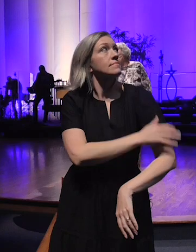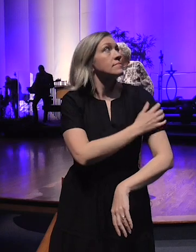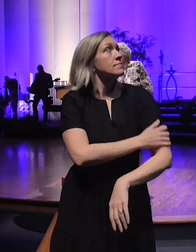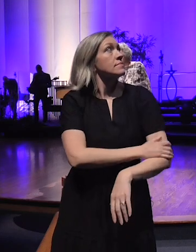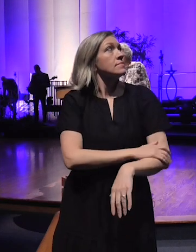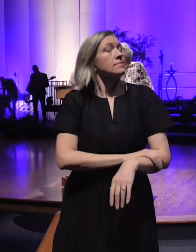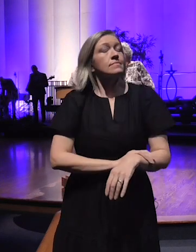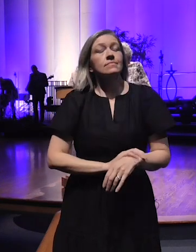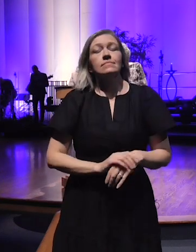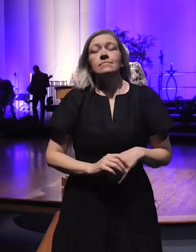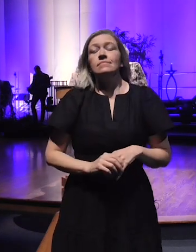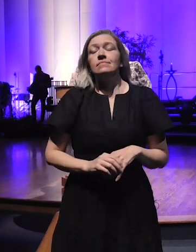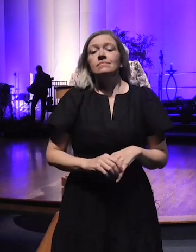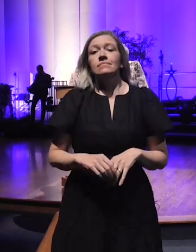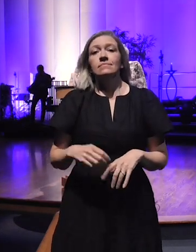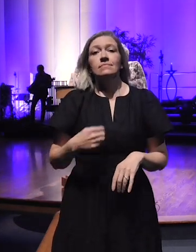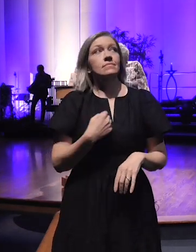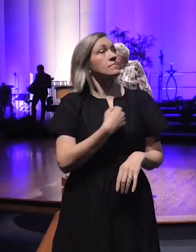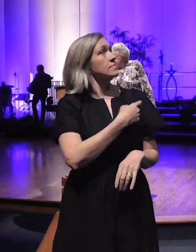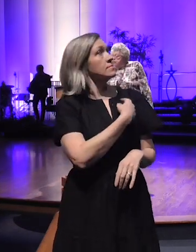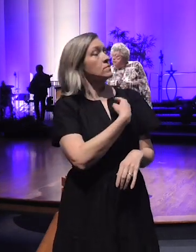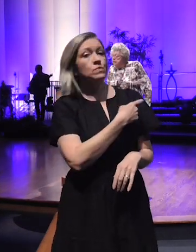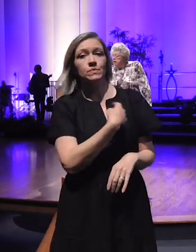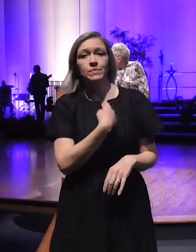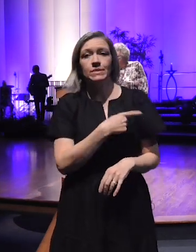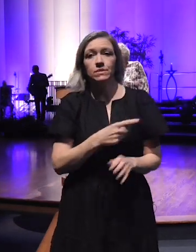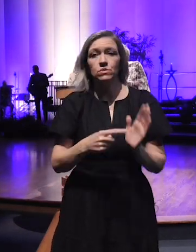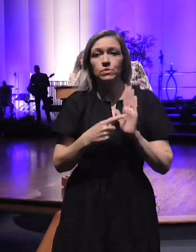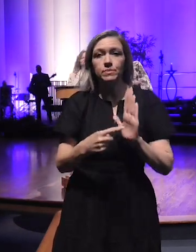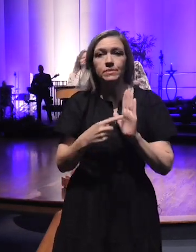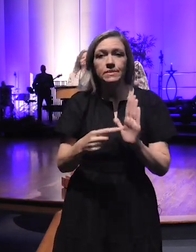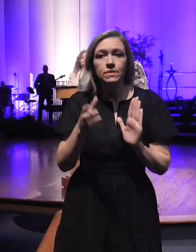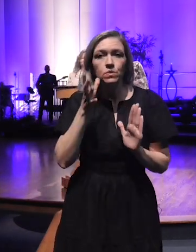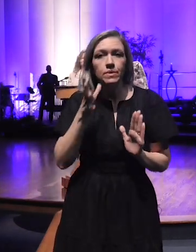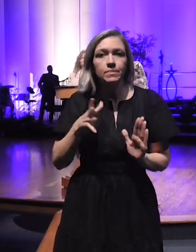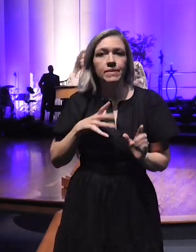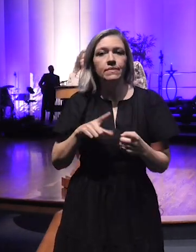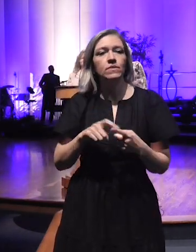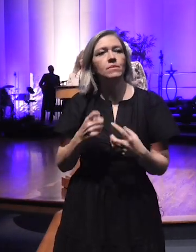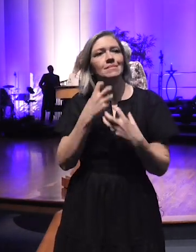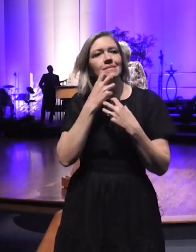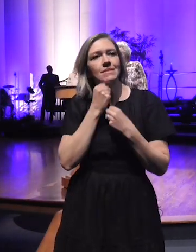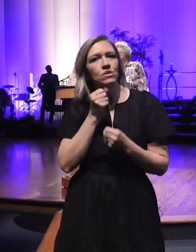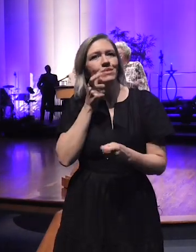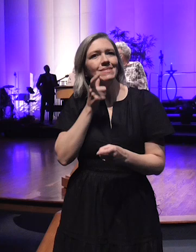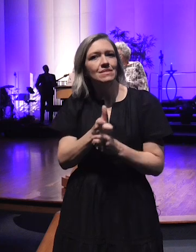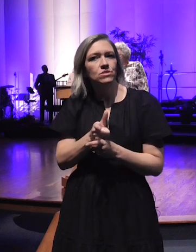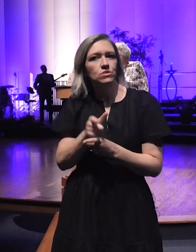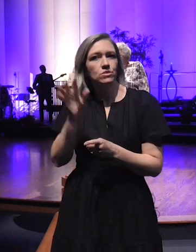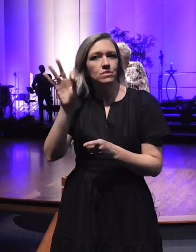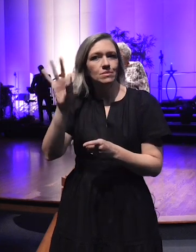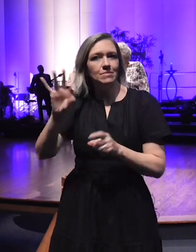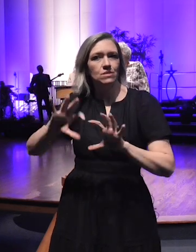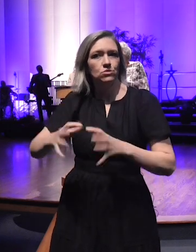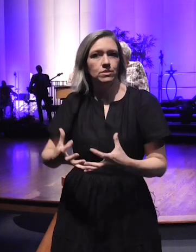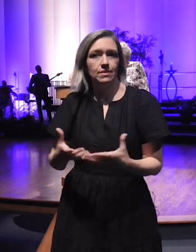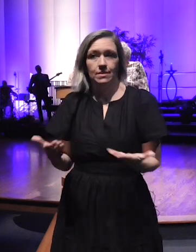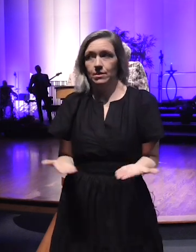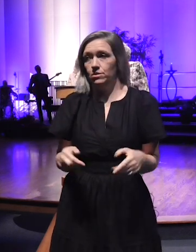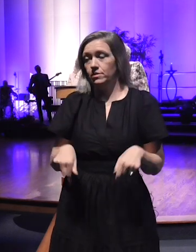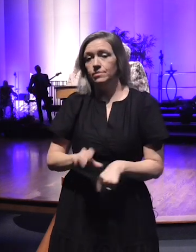representamos a las mujeres de nuestro ministerio de hermanas sagradas aquí en Mile High Iglesia